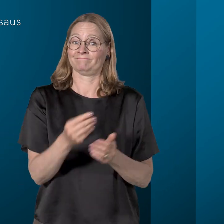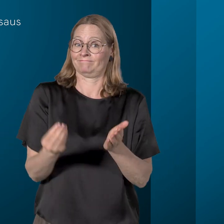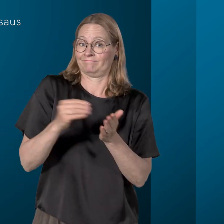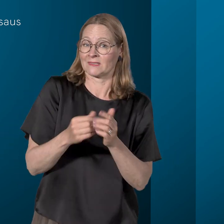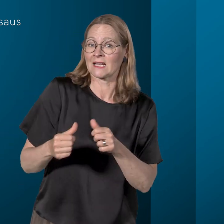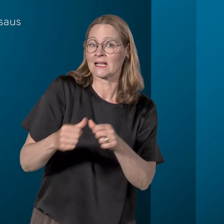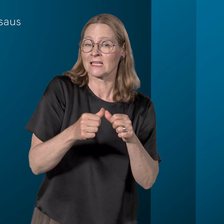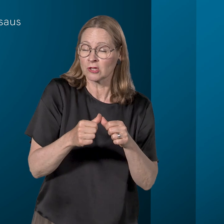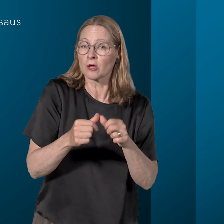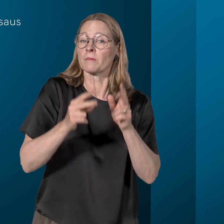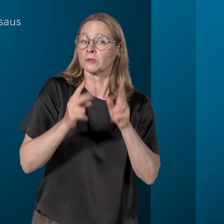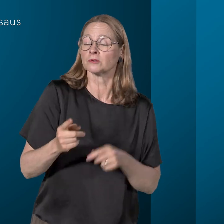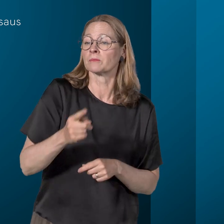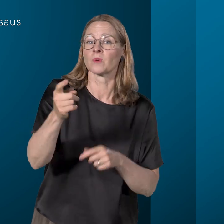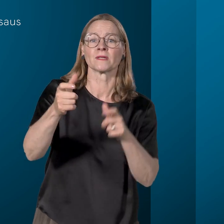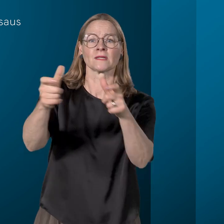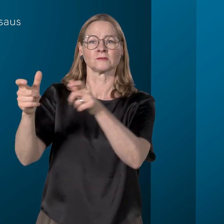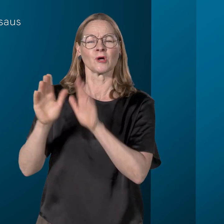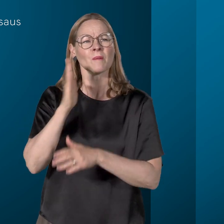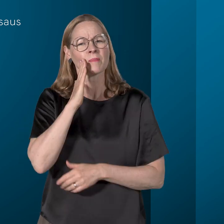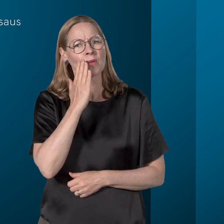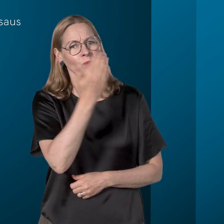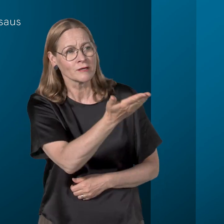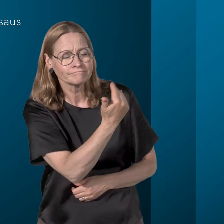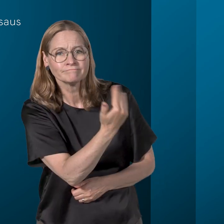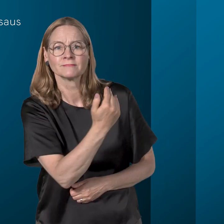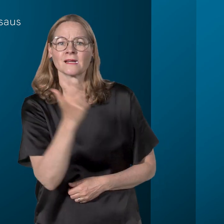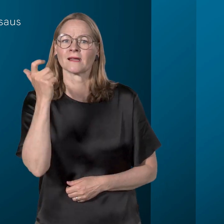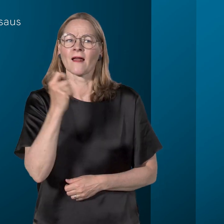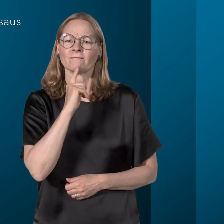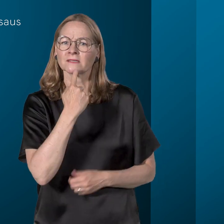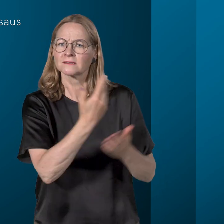Lisäksi liitto sekä muut järjestöt ovat pyytäneet Kelalta vastauksia -